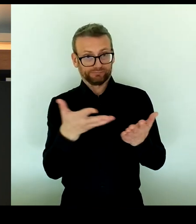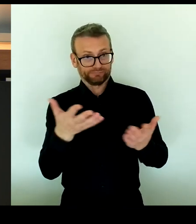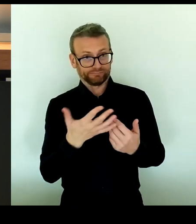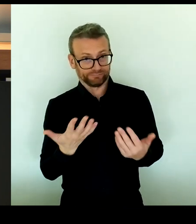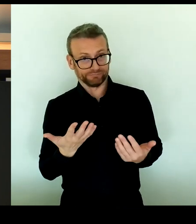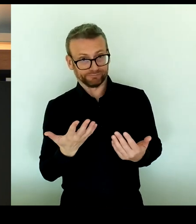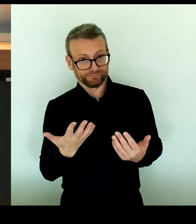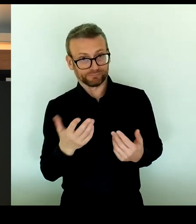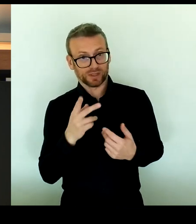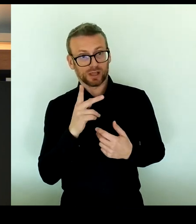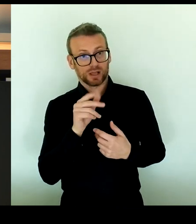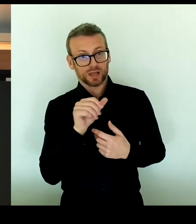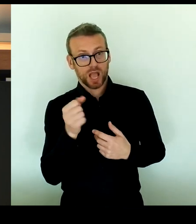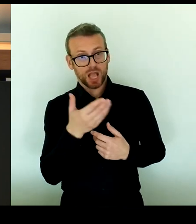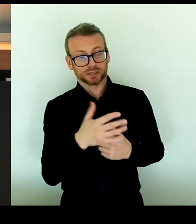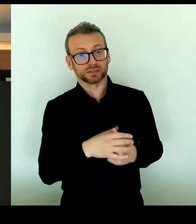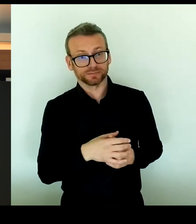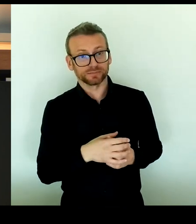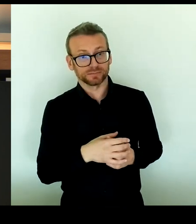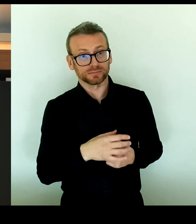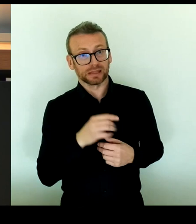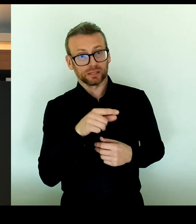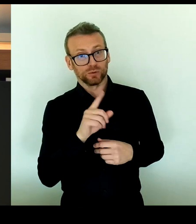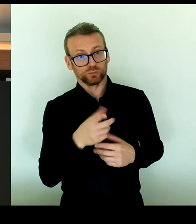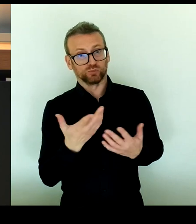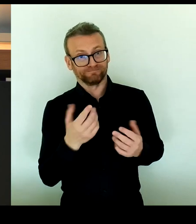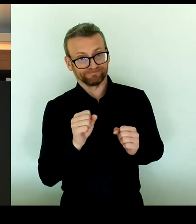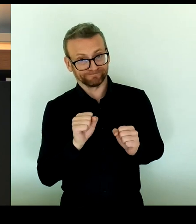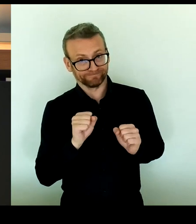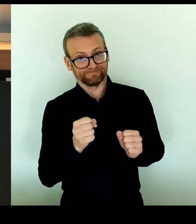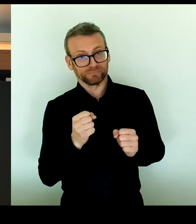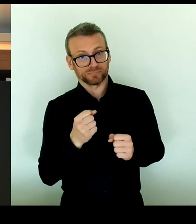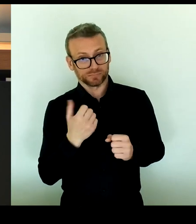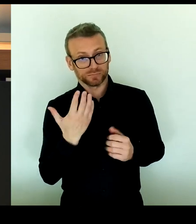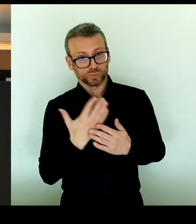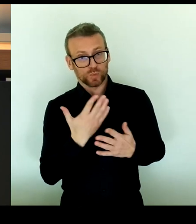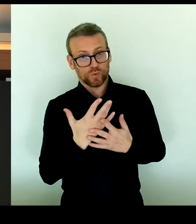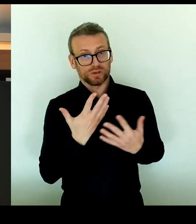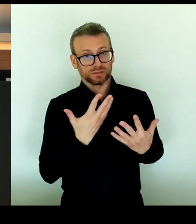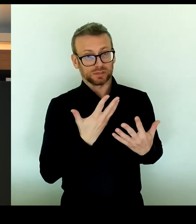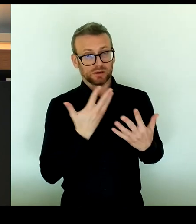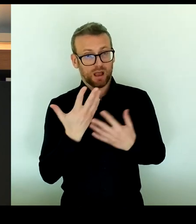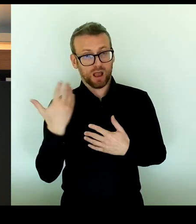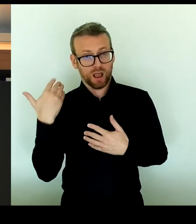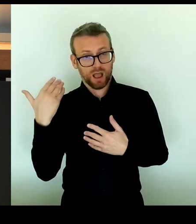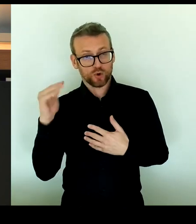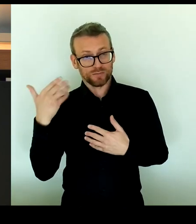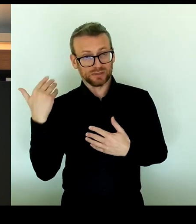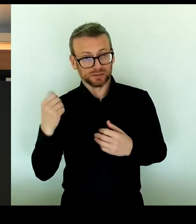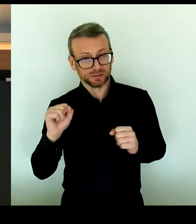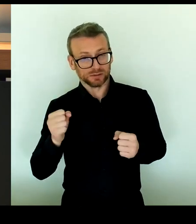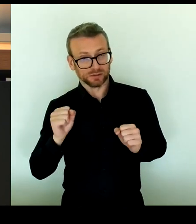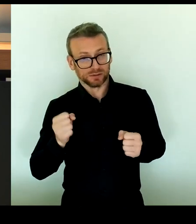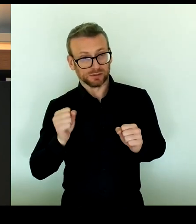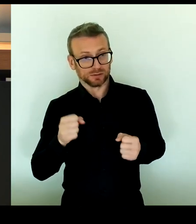Viele Bauprojekte sind also ohne adäquate Verkehrslösu. Das führt zu Frust bei den Anwohnern. Wir brauchen auch Verkehrskonzepte, die